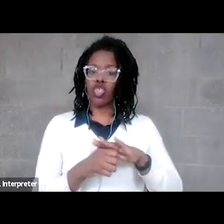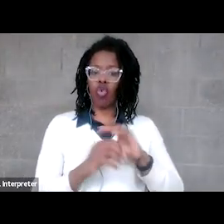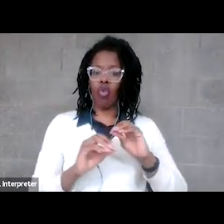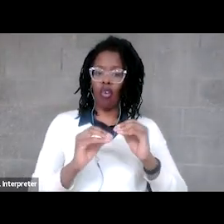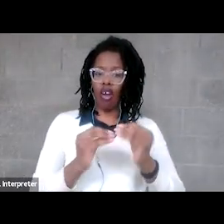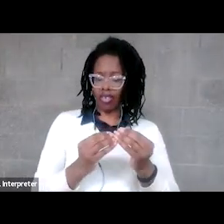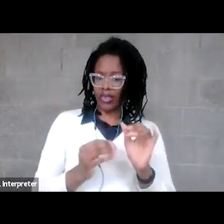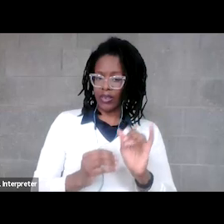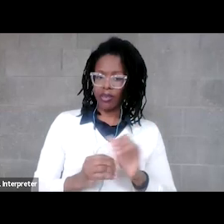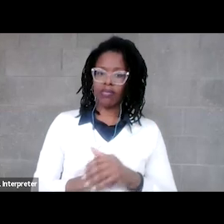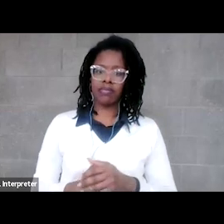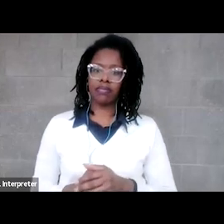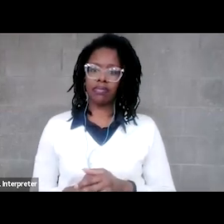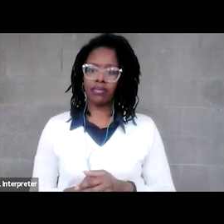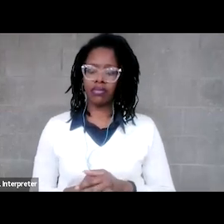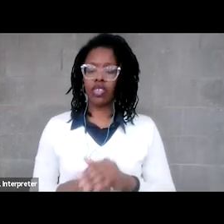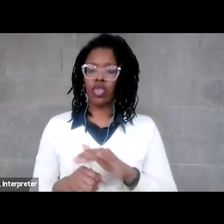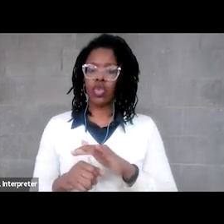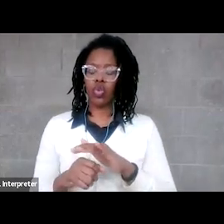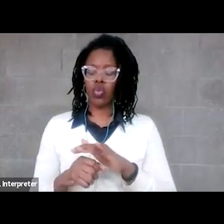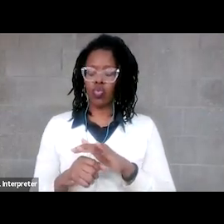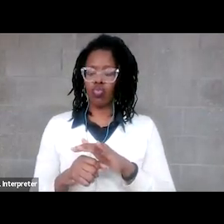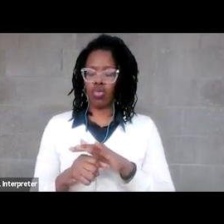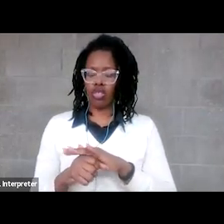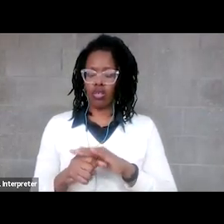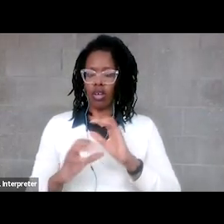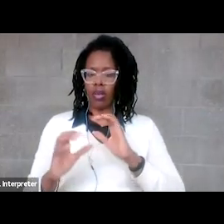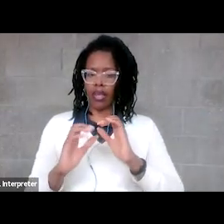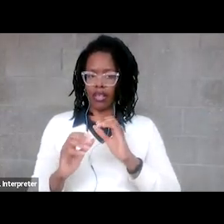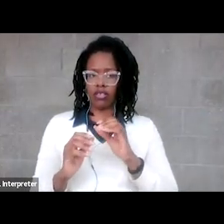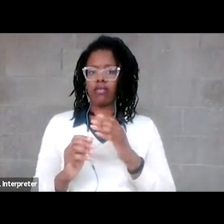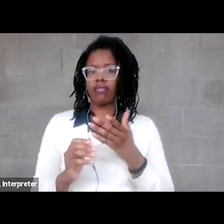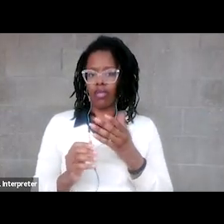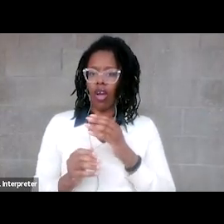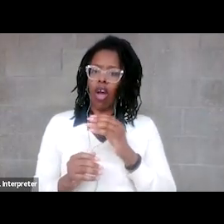hay directores de comunicaciones regionales y otro personal disponible.